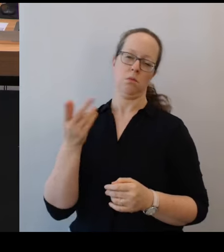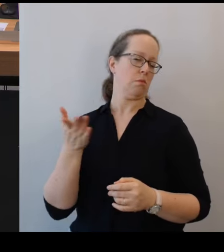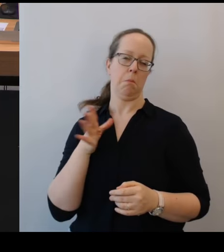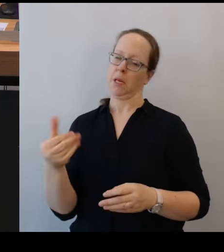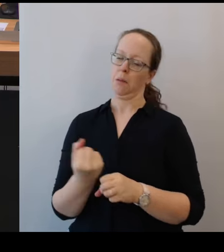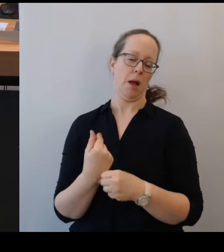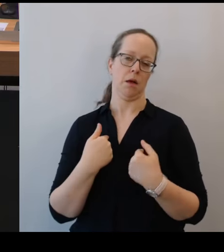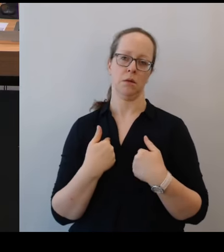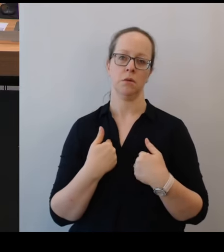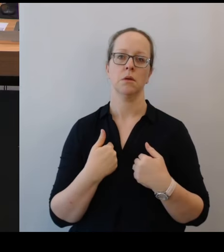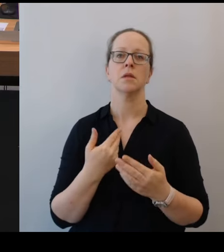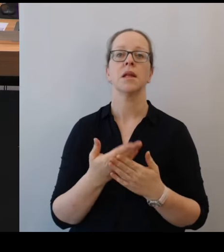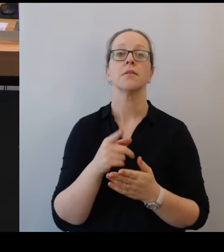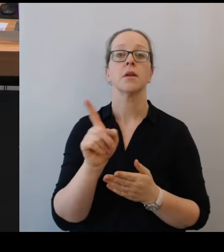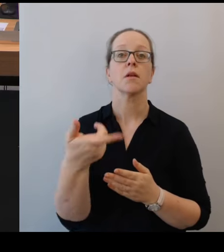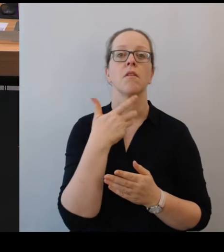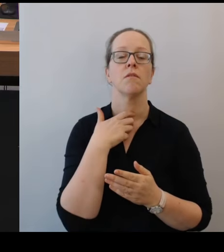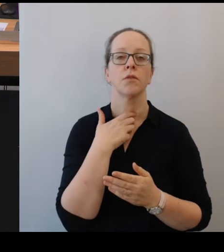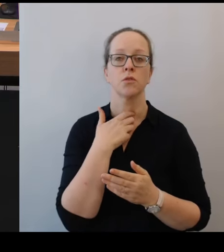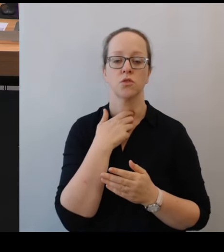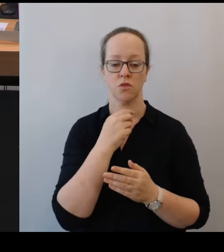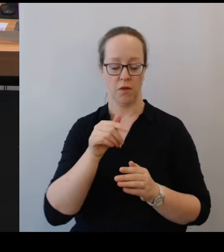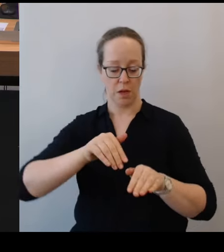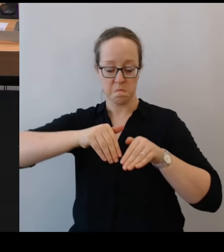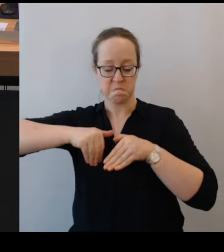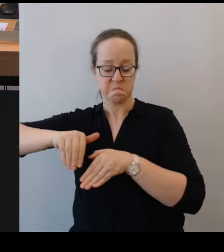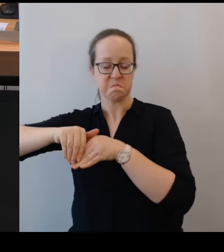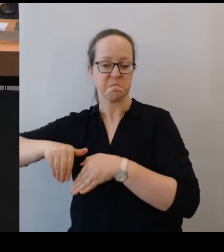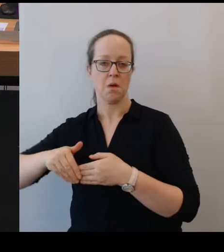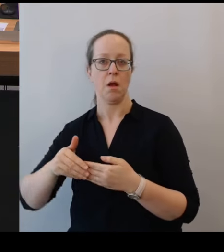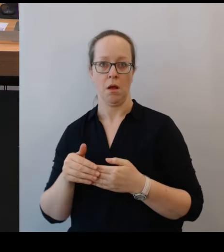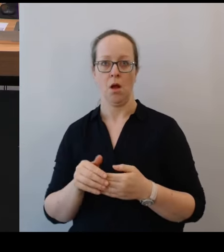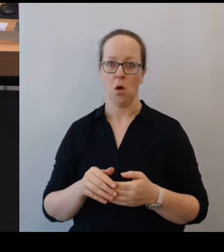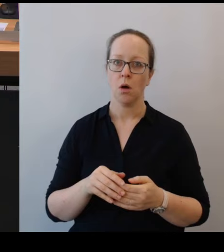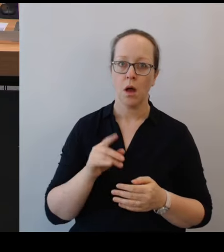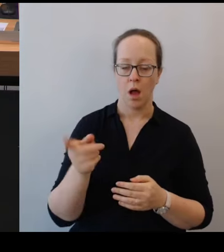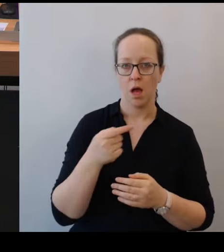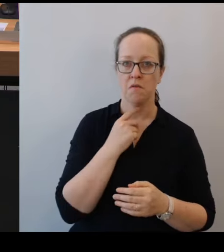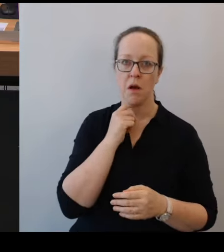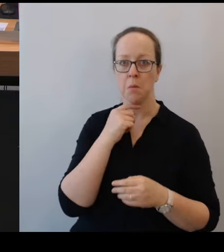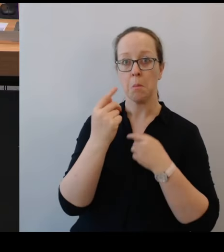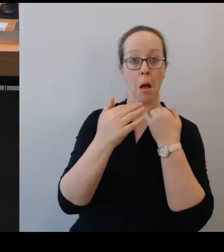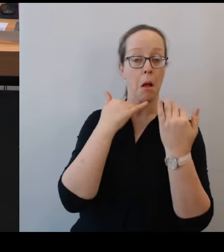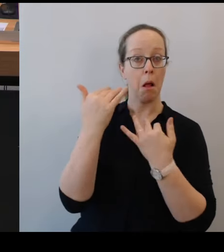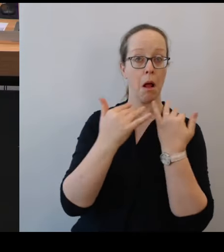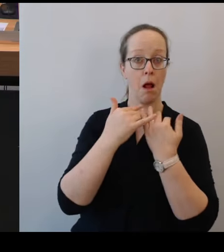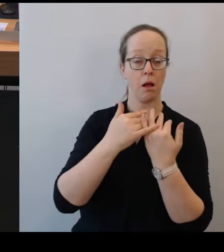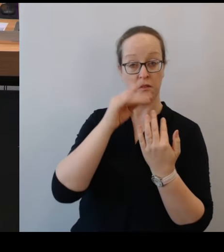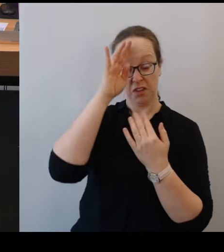Mit allen, auch unlauteren Mitteln und unwürdigen Sperenzchen wie heute Morgen, die am Ende nur Ihnen selber schaden. (Beifall)